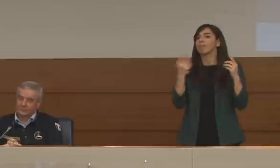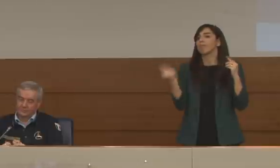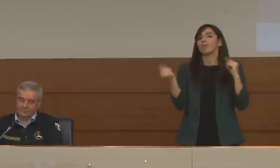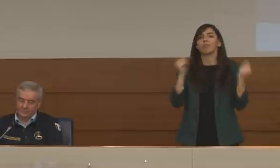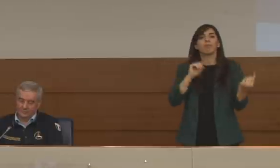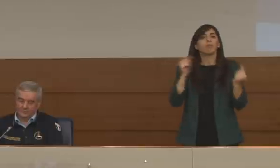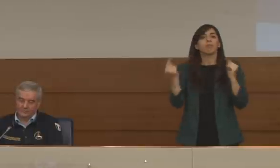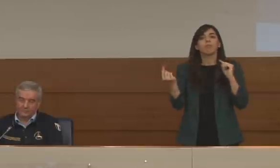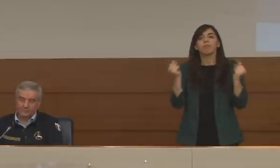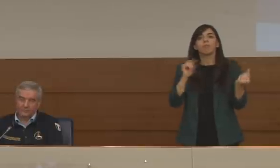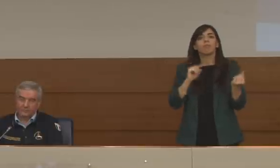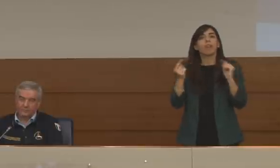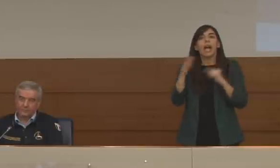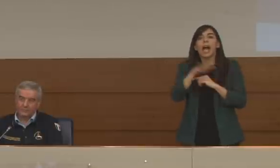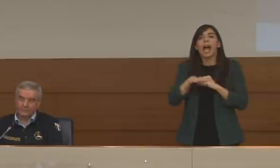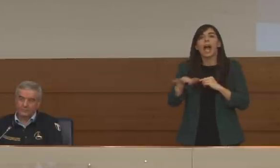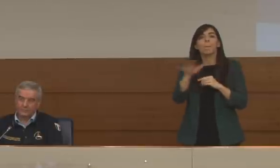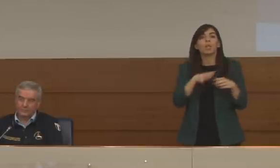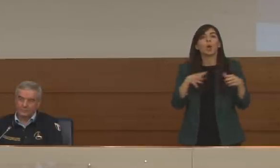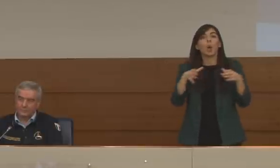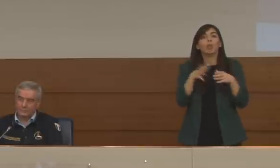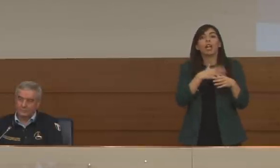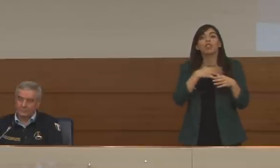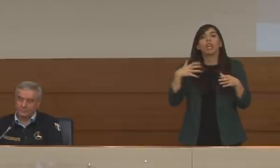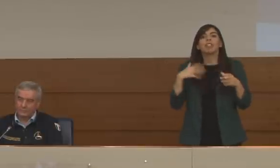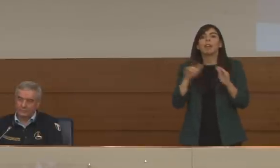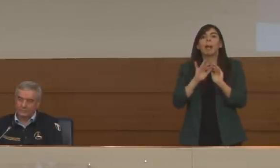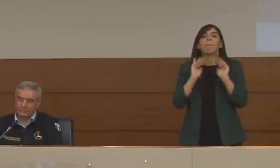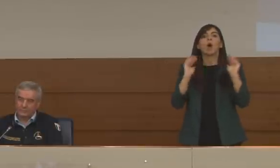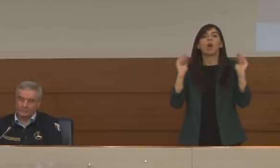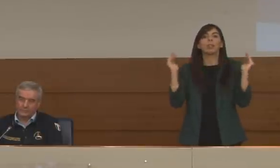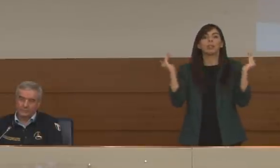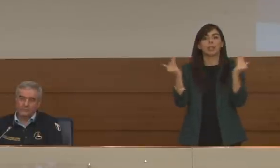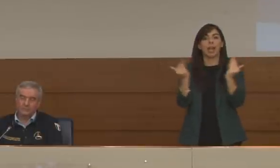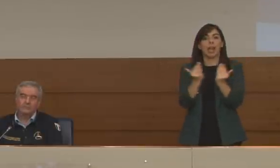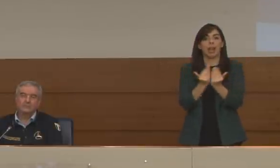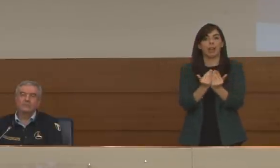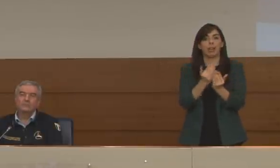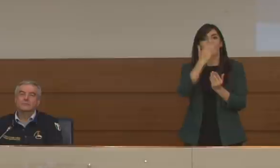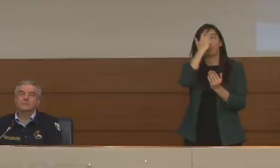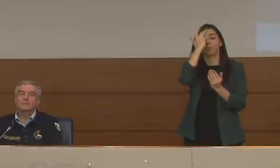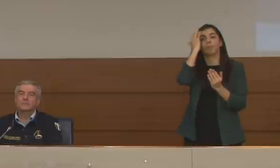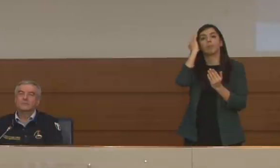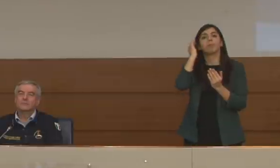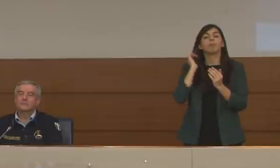nell'ambito della comunità scientifica a livello globale direi. E non più di